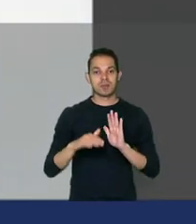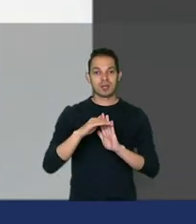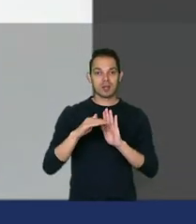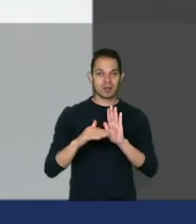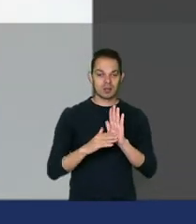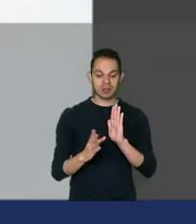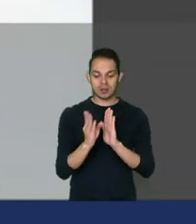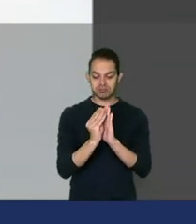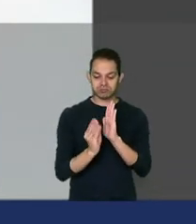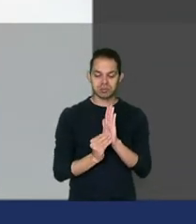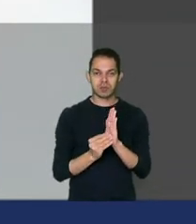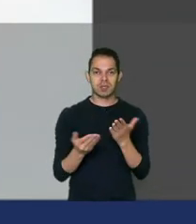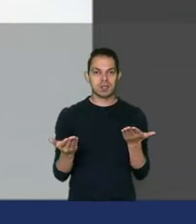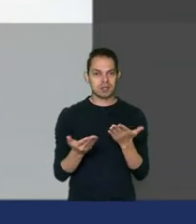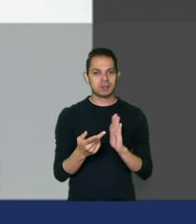OS COLEGAS... COLOCAR EM PAUTA A VOTAÇÃO DESSE PROJETO,